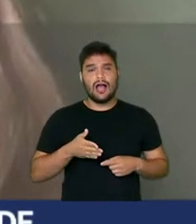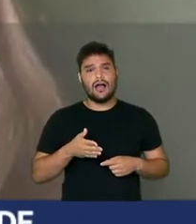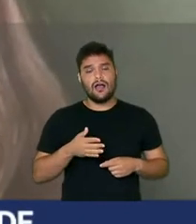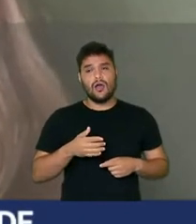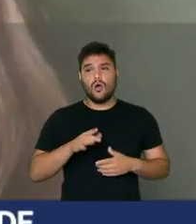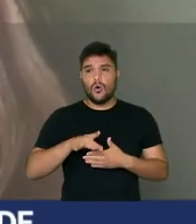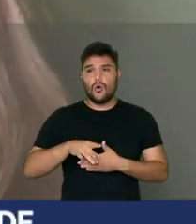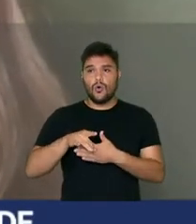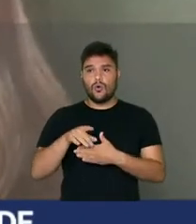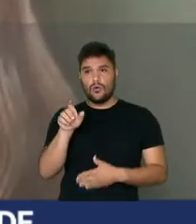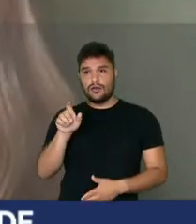FOI DISCUTIDA AÍ , CONDUZIDA PELO NOSSO LÍDER DO GOVERNO,